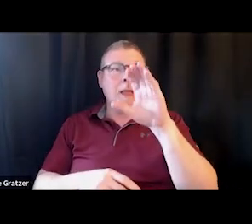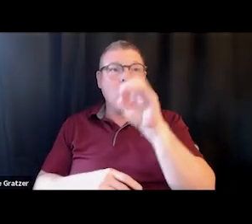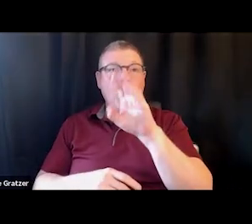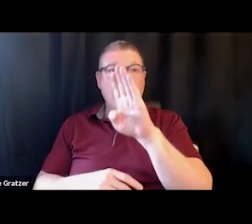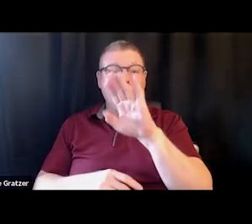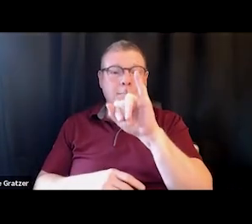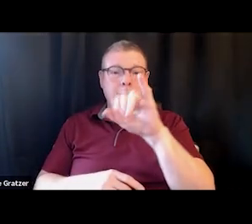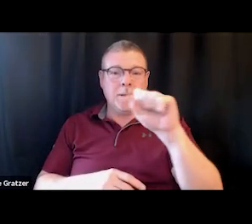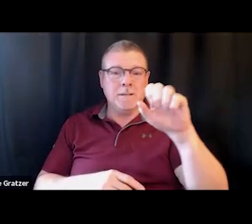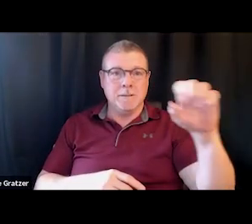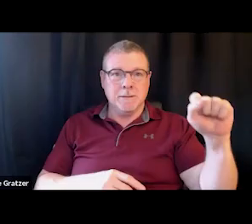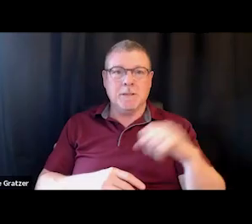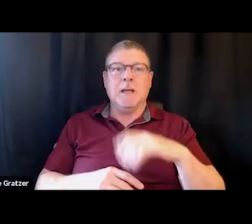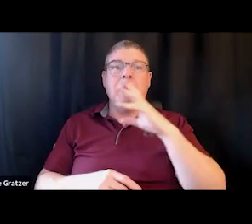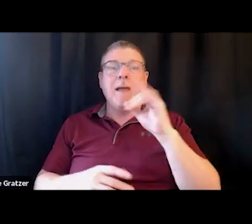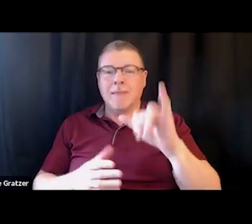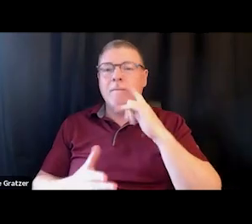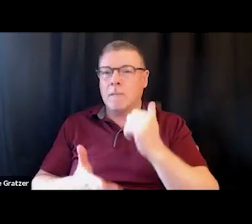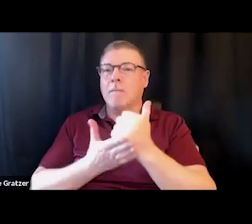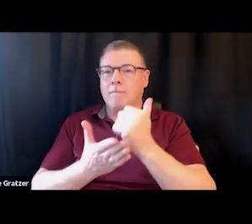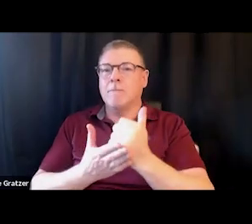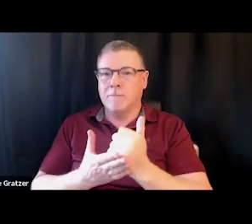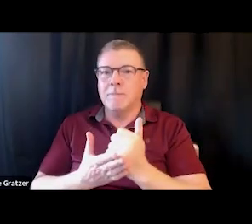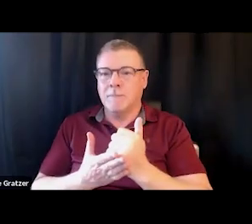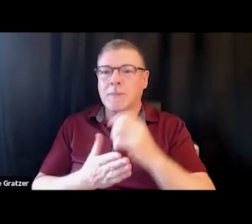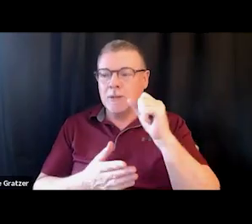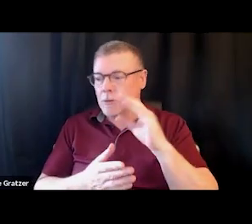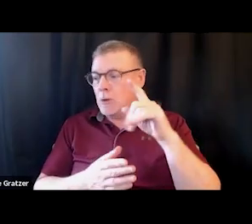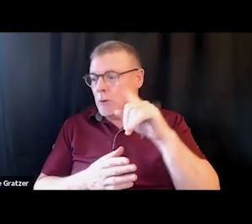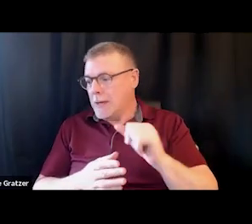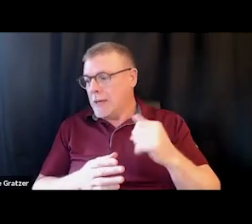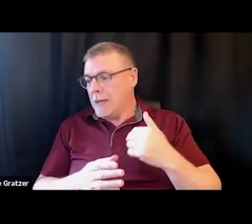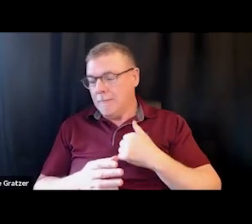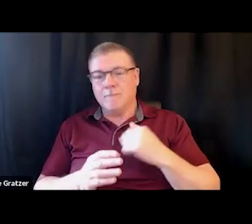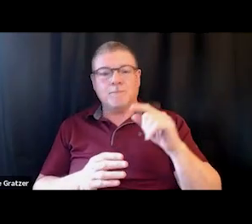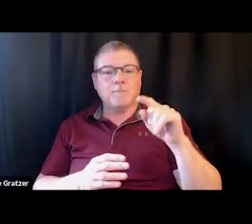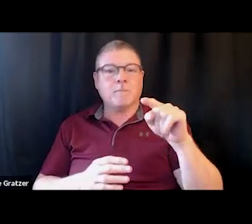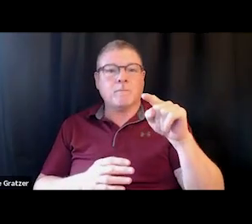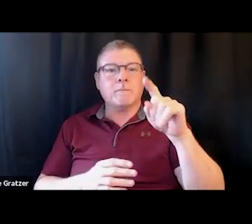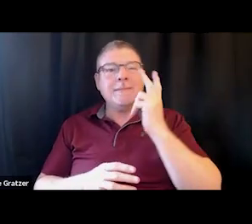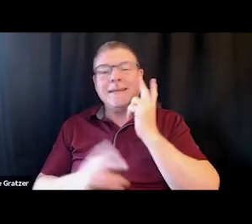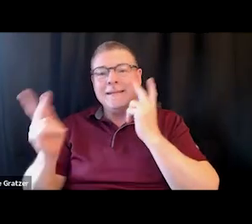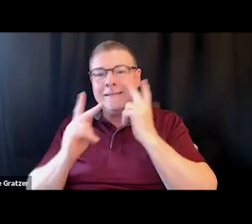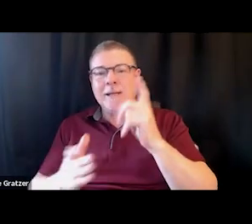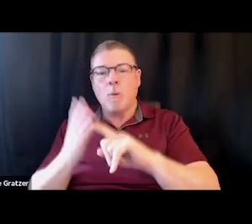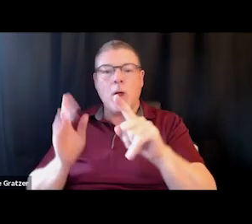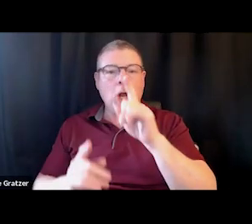sobre estrategias que podrían ser útiles para ellos. Estas son solo algunas de las diferentes categorías, pueden ver cómo se ve eso en torno a la memoria,